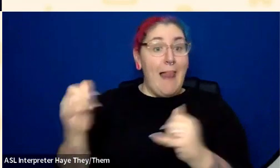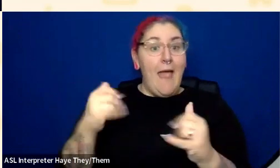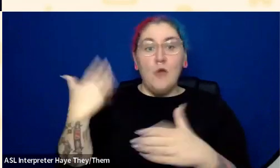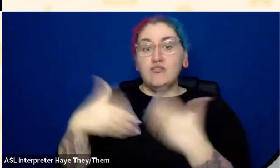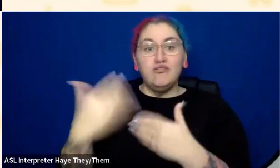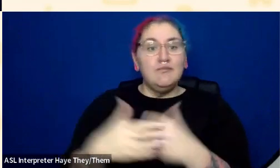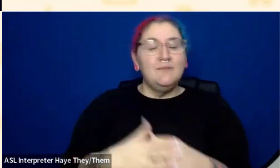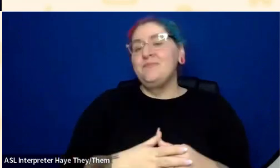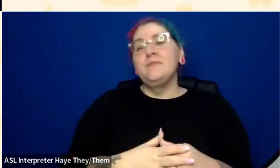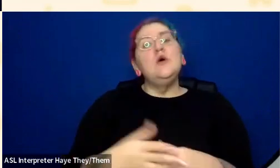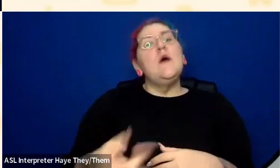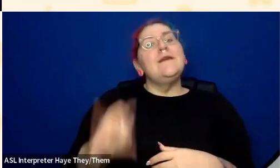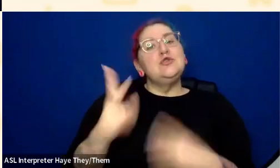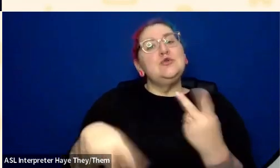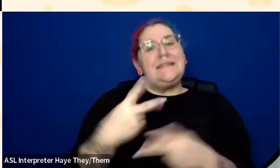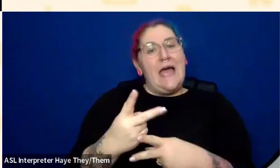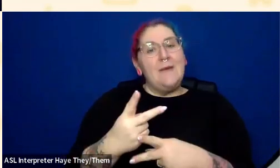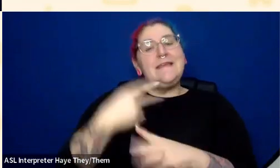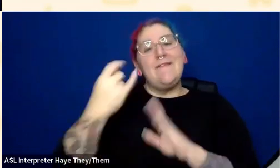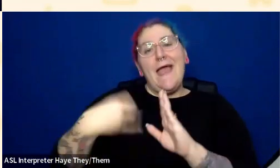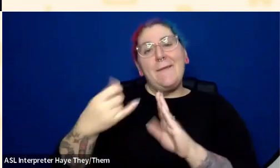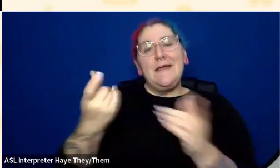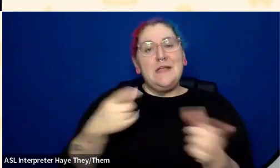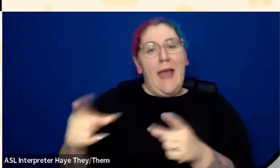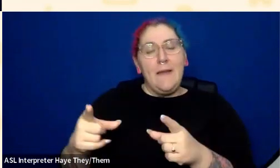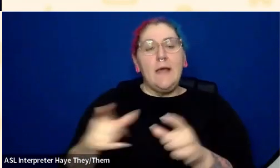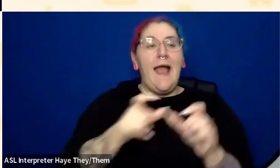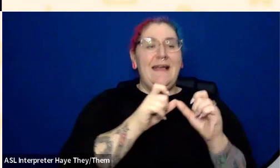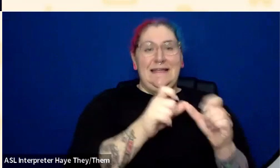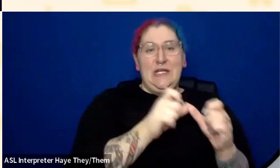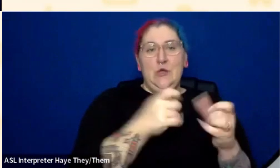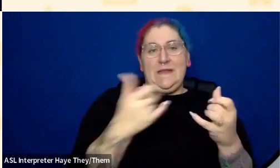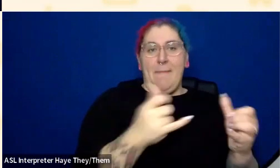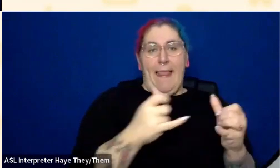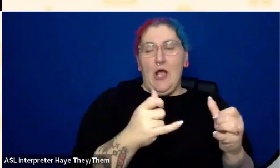Está el reproductor continuo, que es esa computadora que rebota levemente. Ése es bastante sencillo.